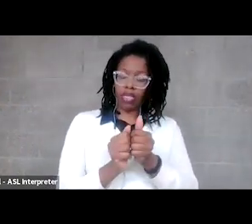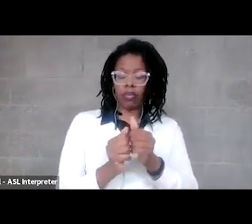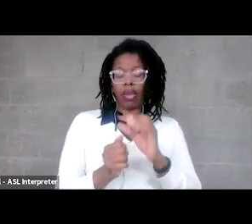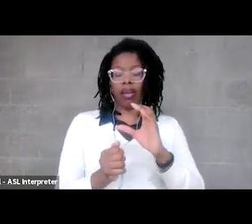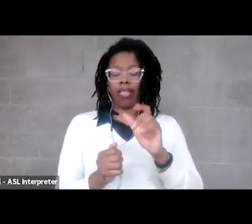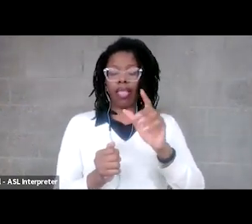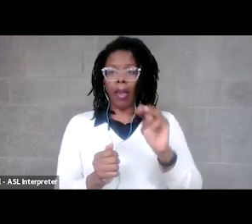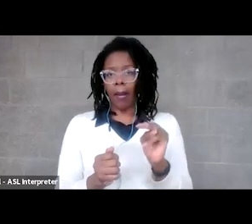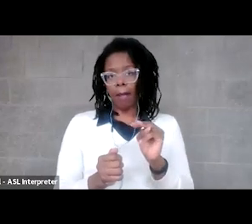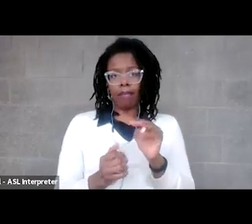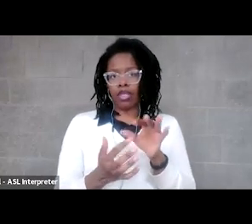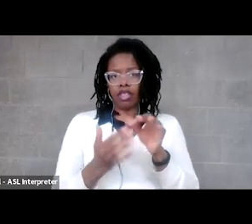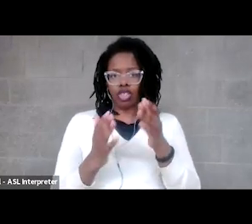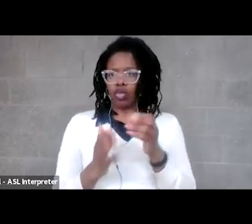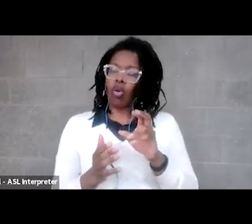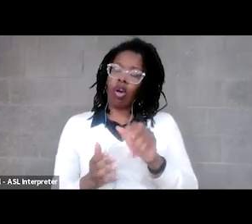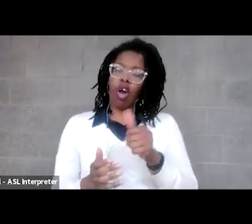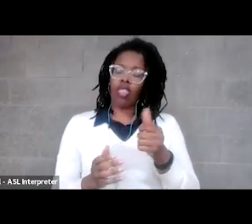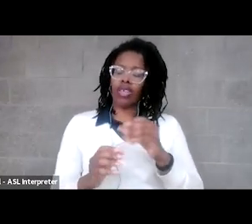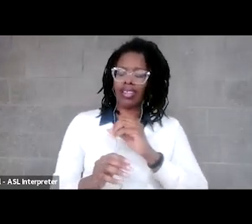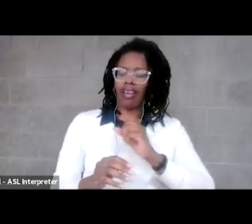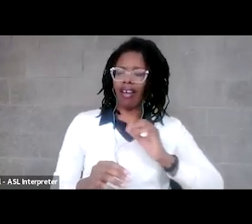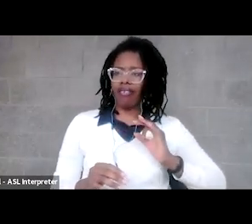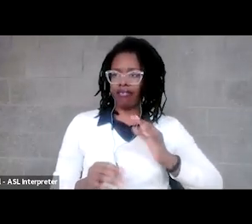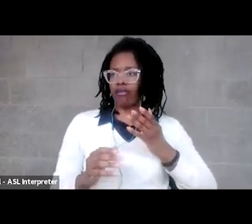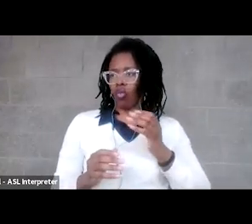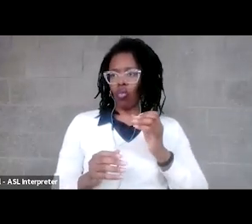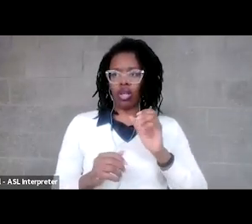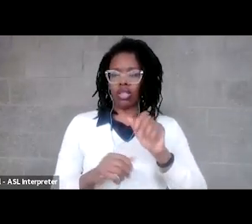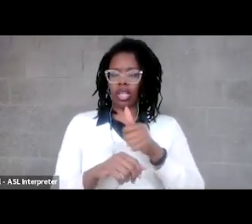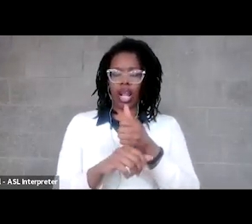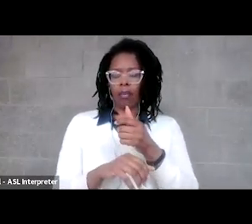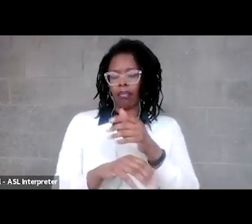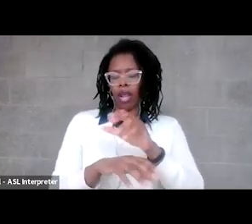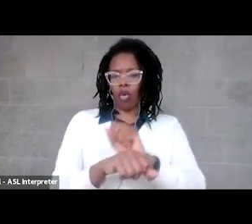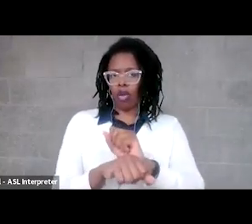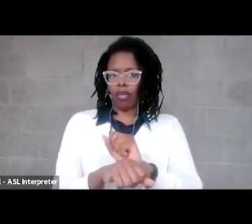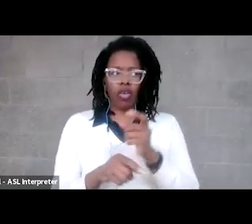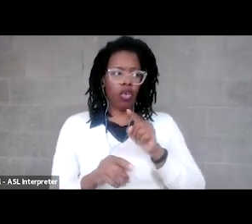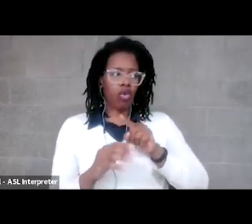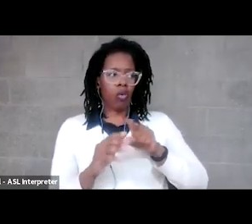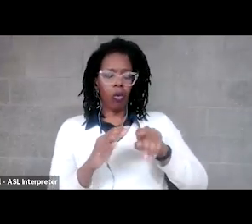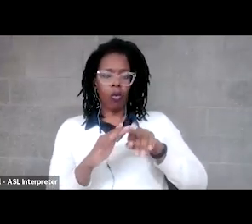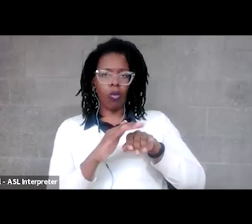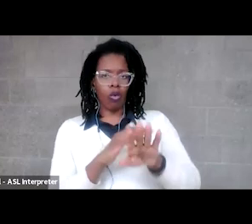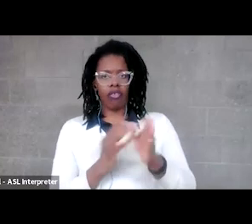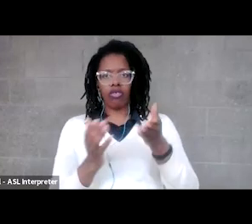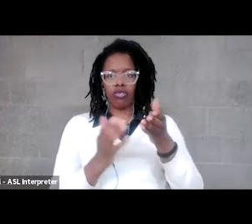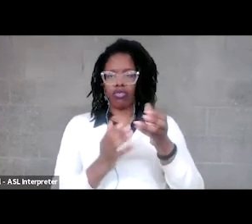u otro personal donde agendarían una cita para recibir un servicio o donde dejarían los paquetes firmados completos